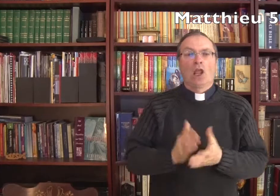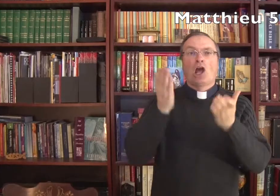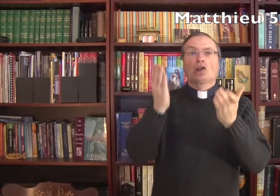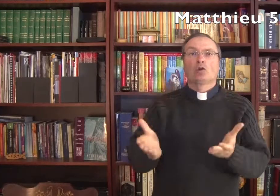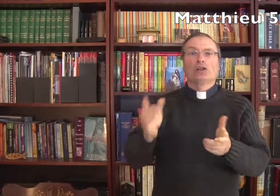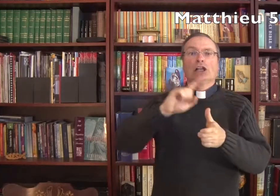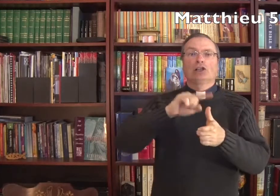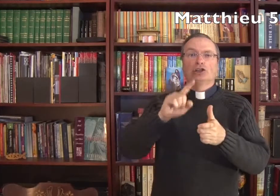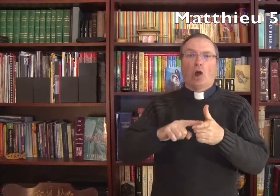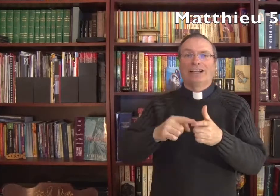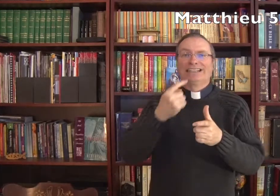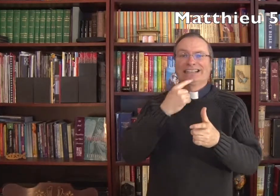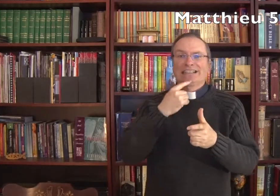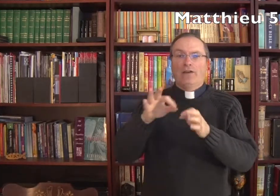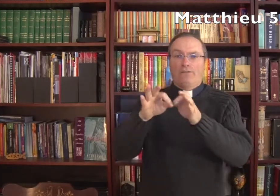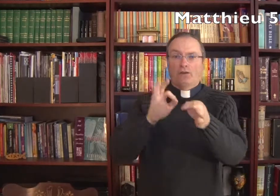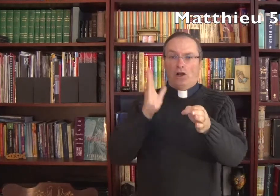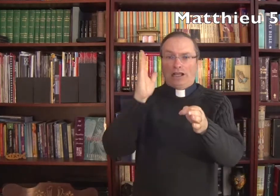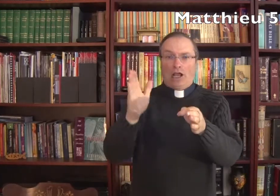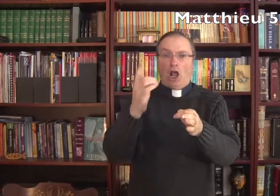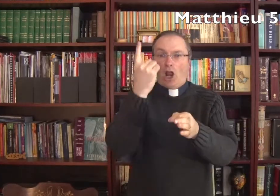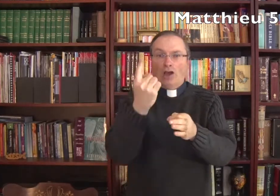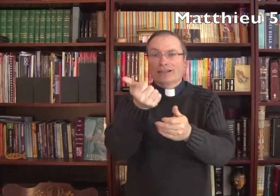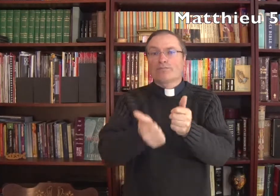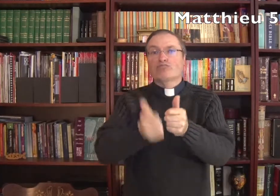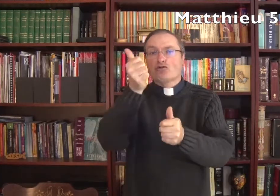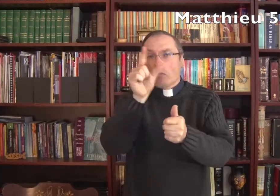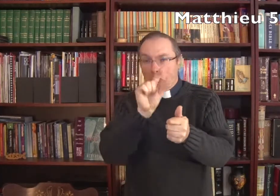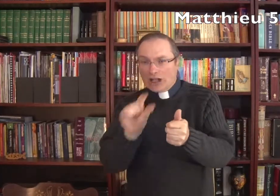Celui donc qui violera l’un de ces plus petits